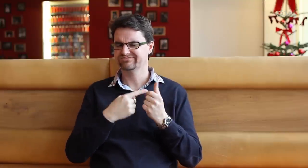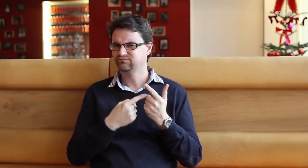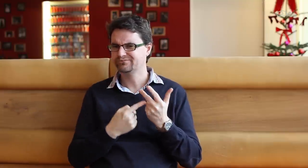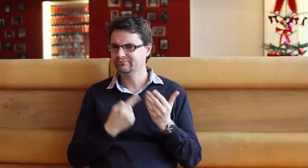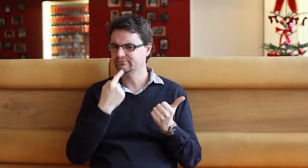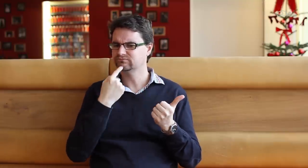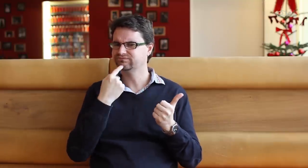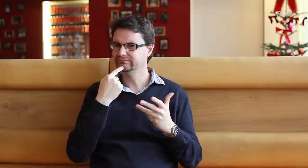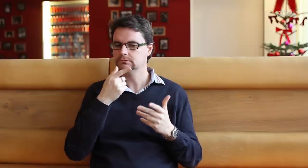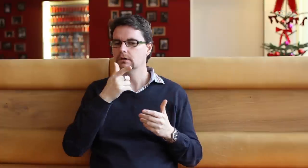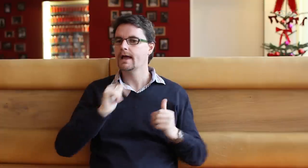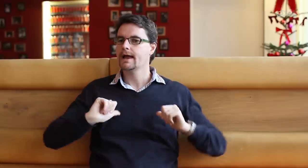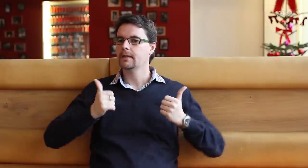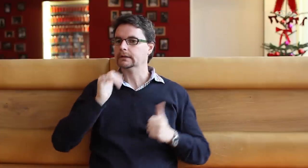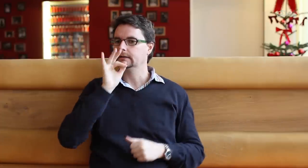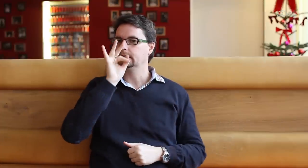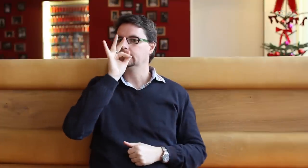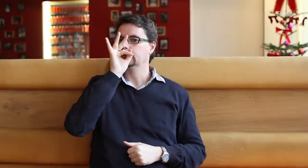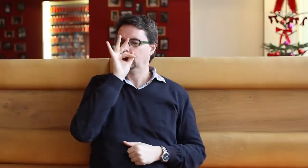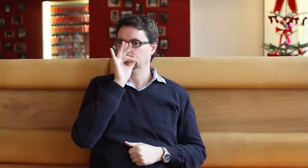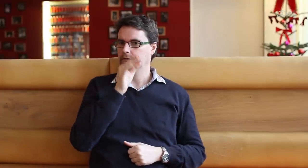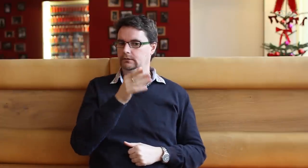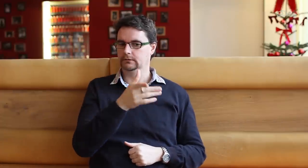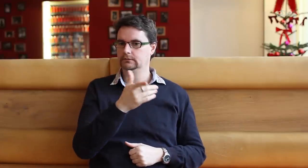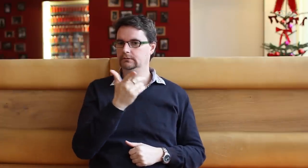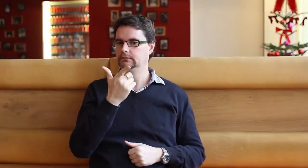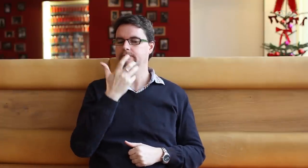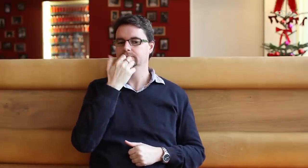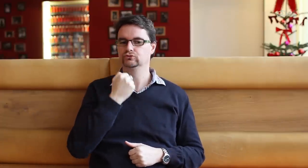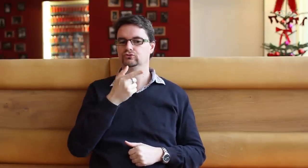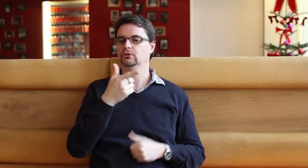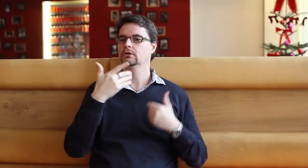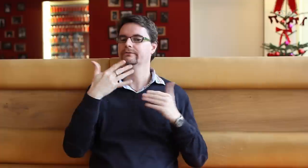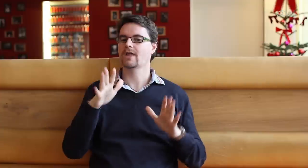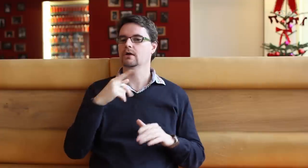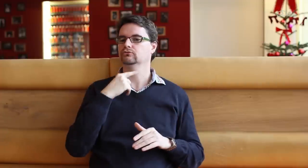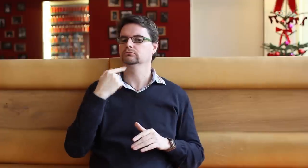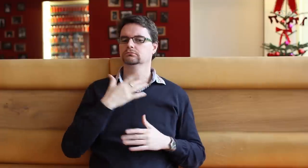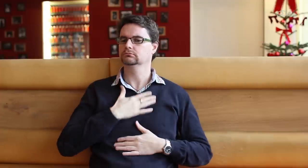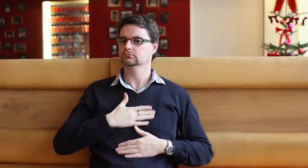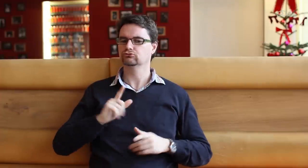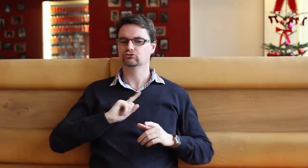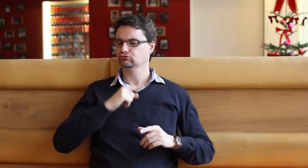Sie hatten einige seltene Krankheiten und keine Chance auf ein Leben. Sie wollten den Freitod, Sterbehilfe.